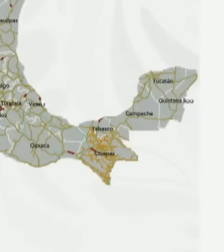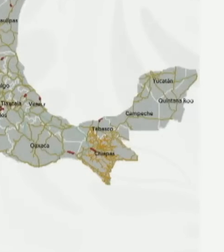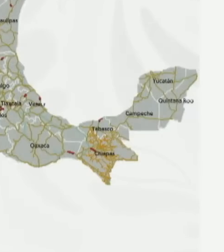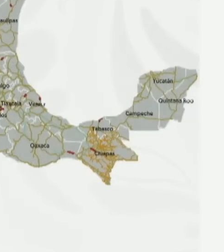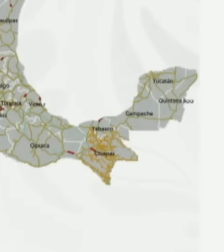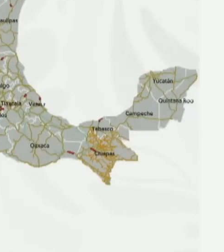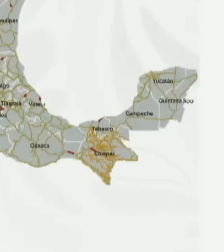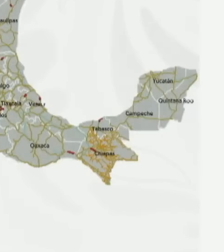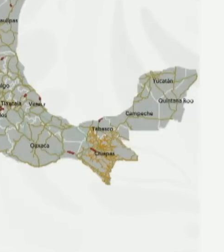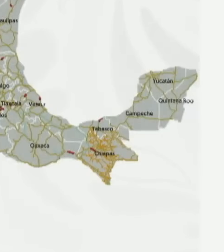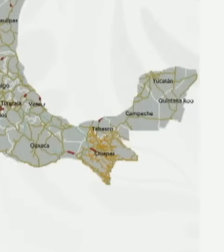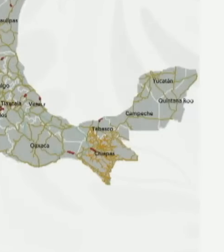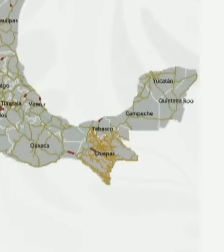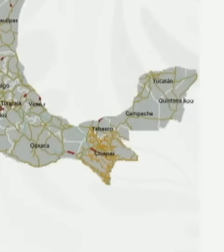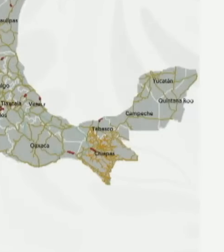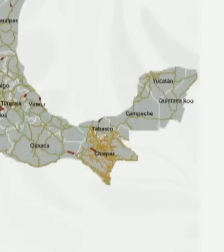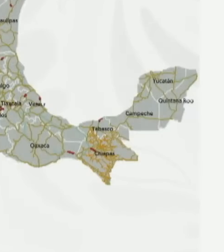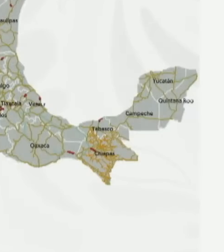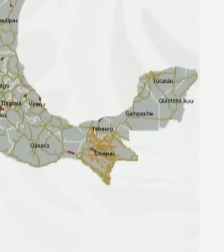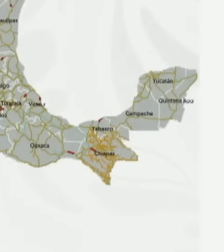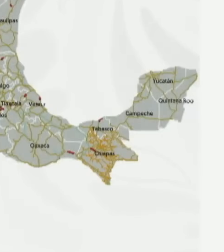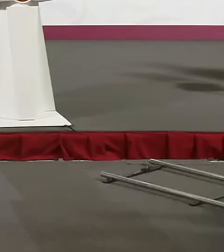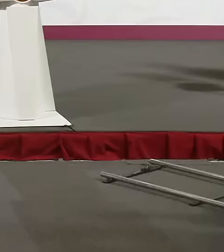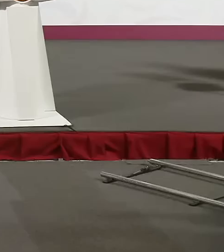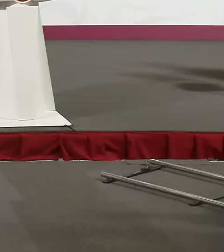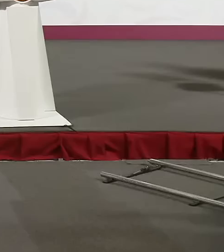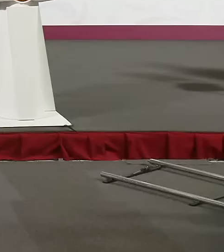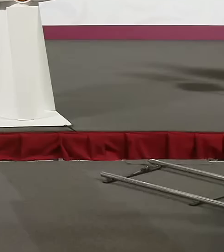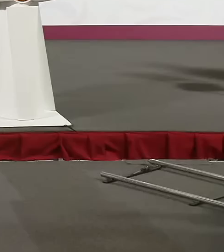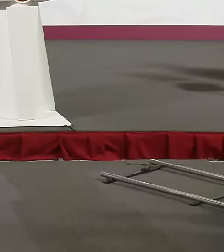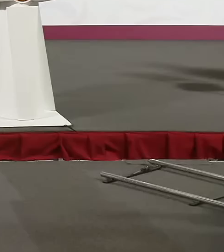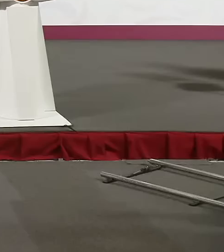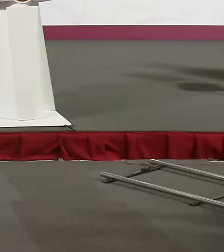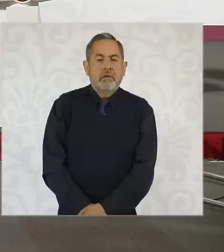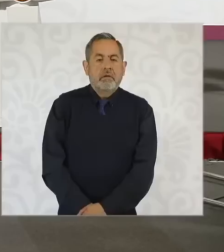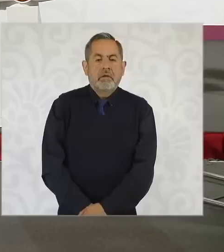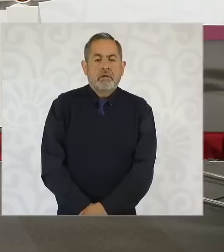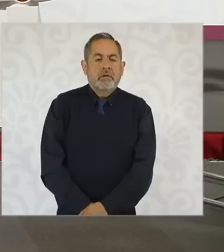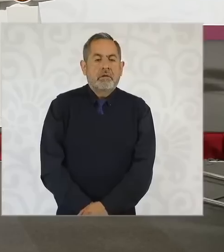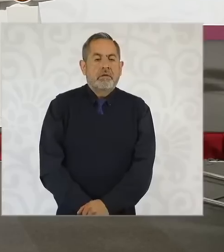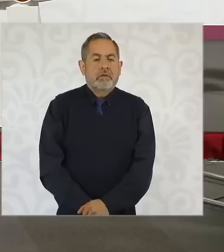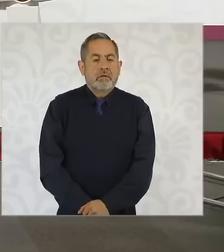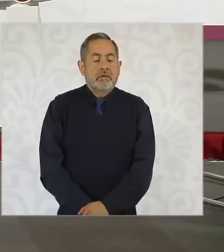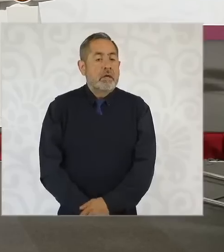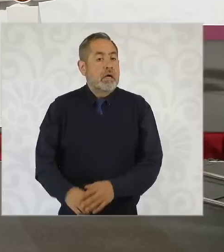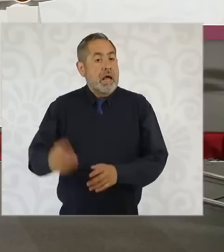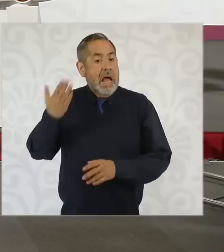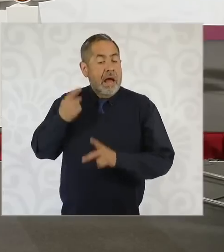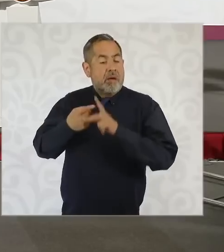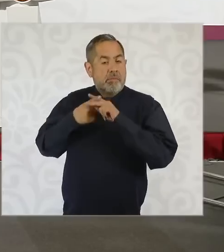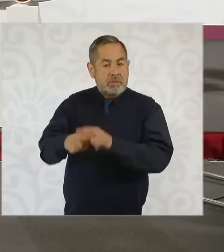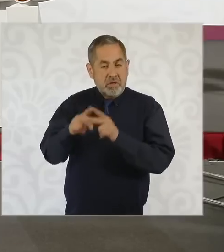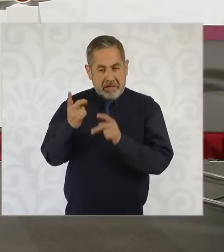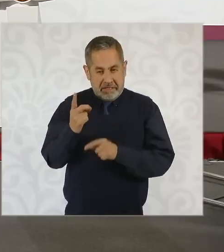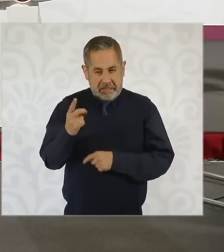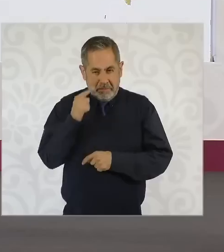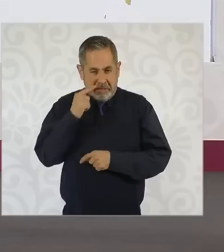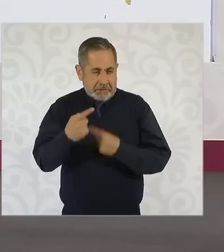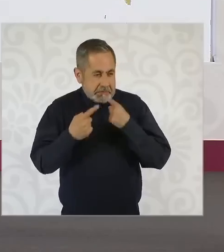76 frentes de trabajo 1500 trabajadores inició en diciembre el proceso de licitación fue un poco más